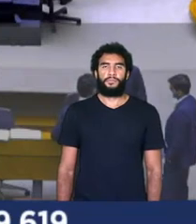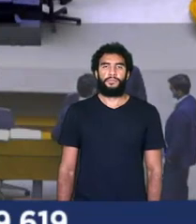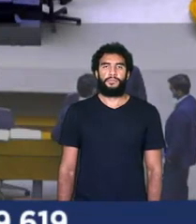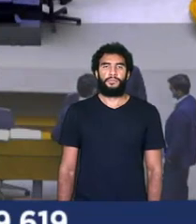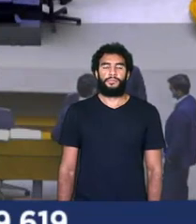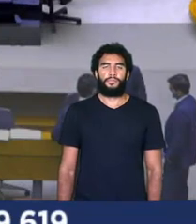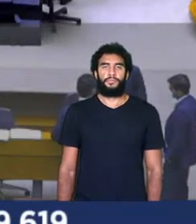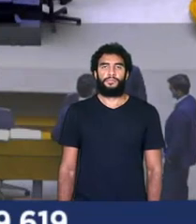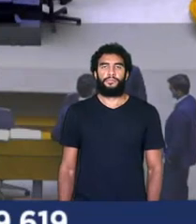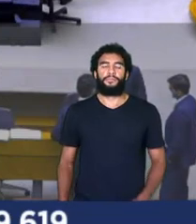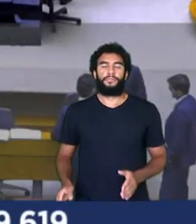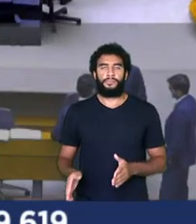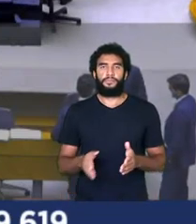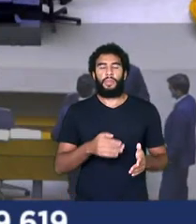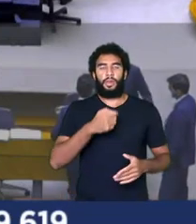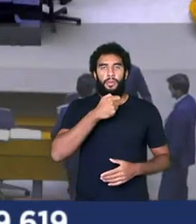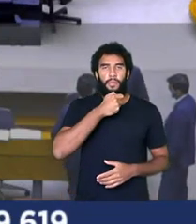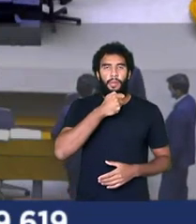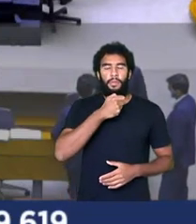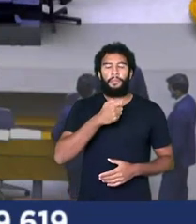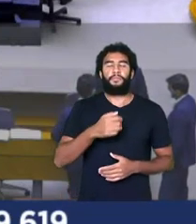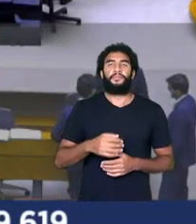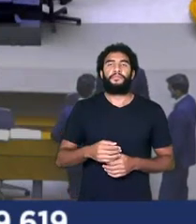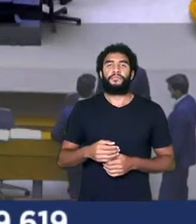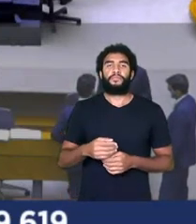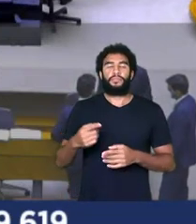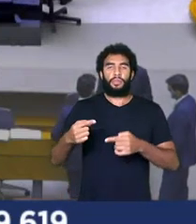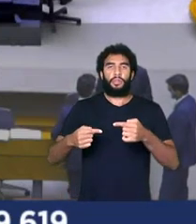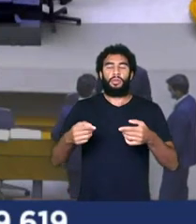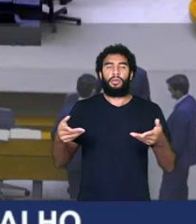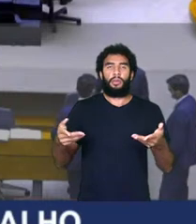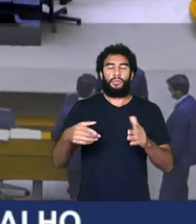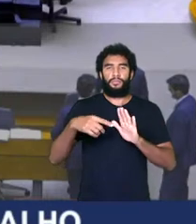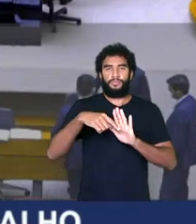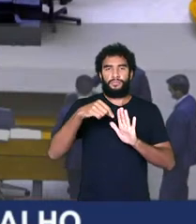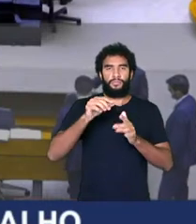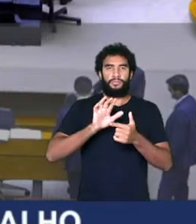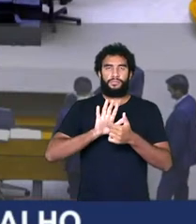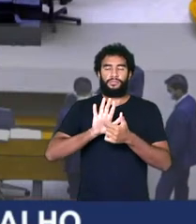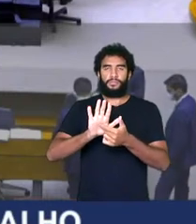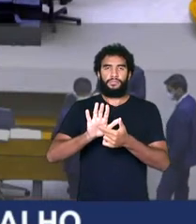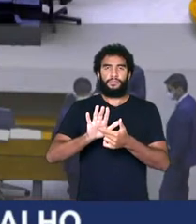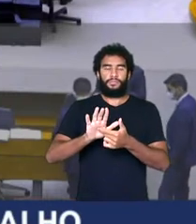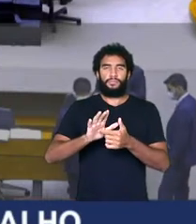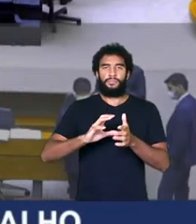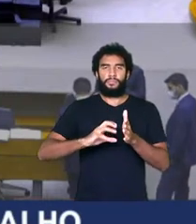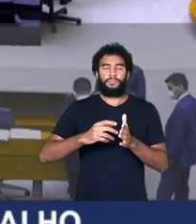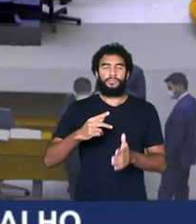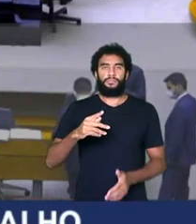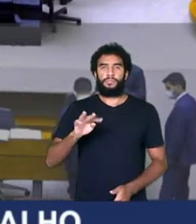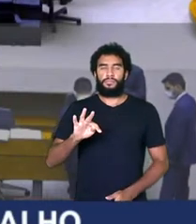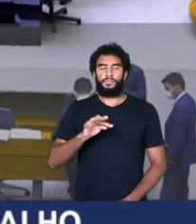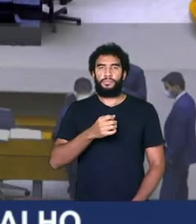APOIAMENTO A ESTA EMENDA. -- [REPÓRTER]: EM APRECIAÇÃO NESTE MOMENTO, NA FASE DE DISCUSSÃO, O DESTAQUE